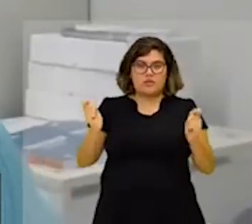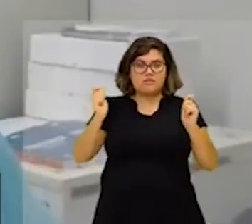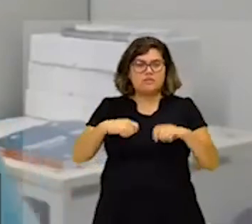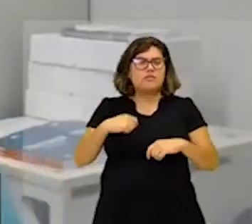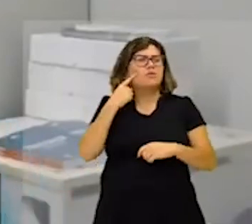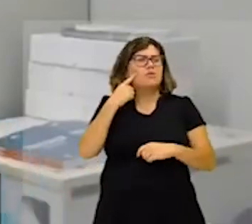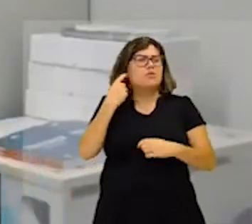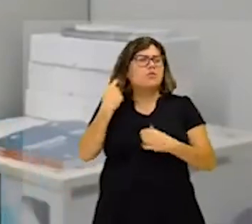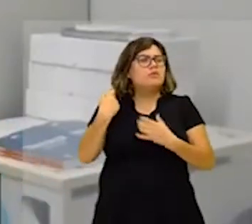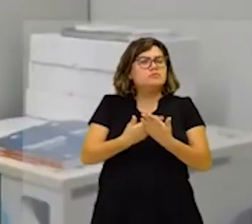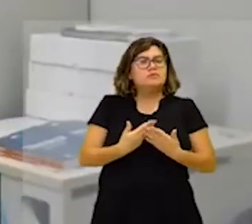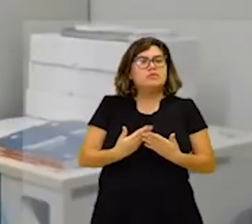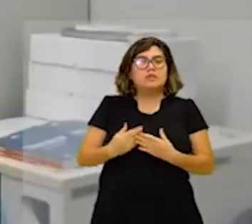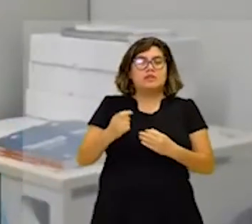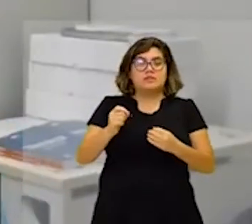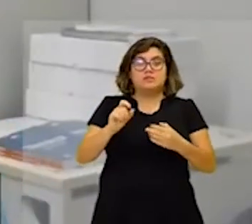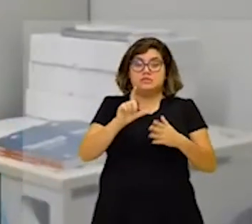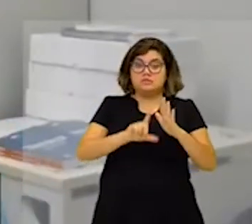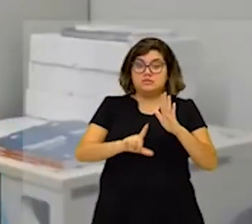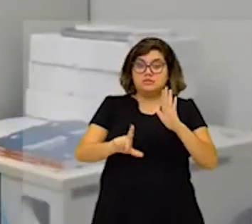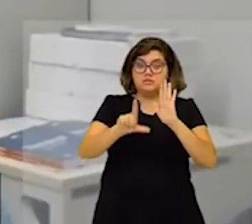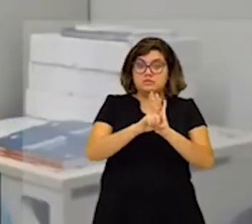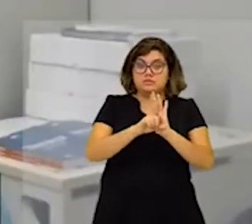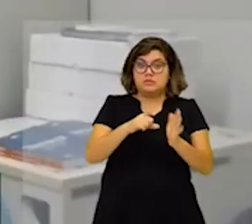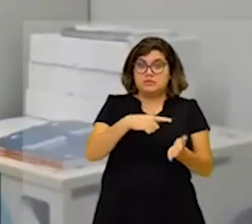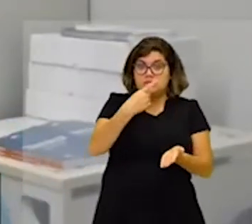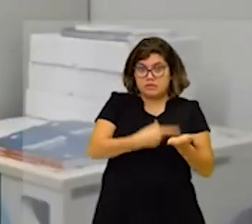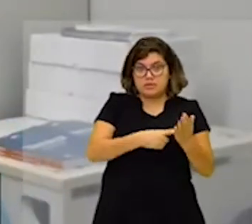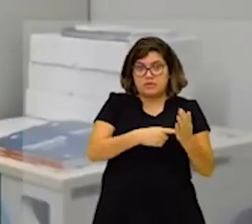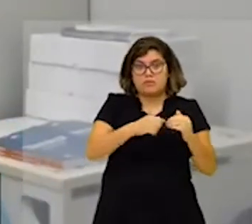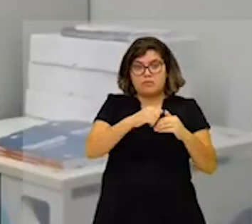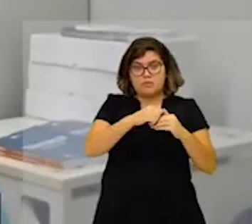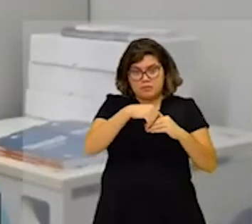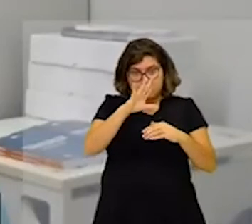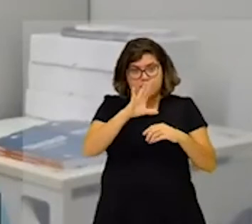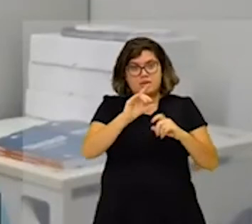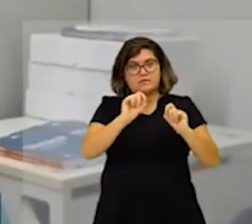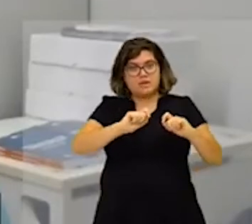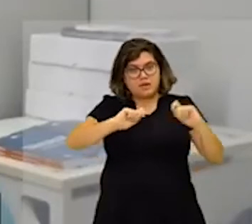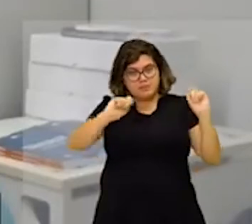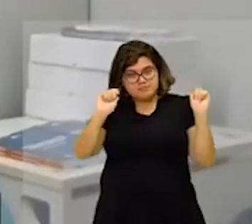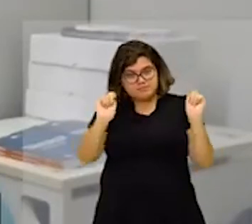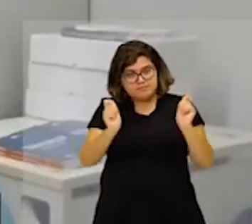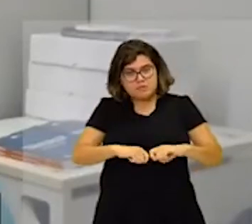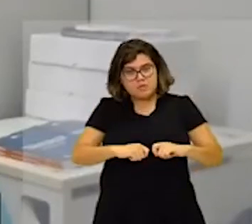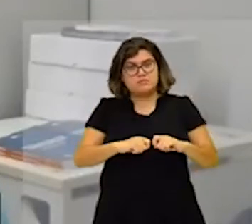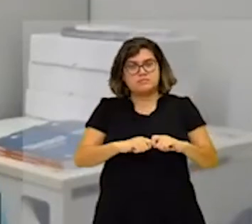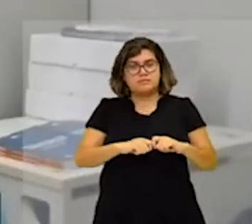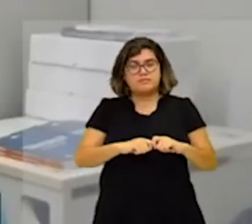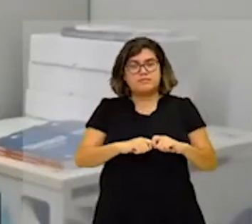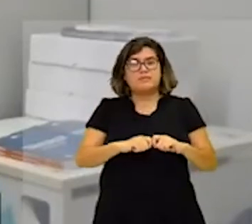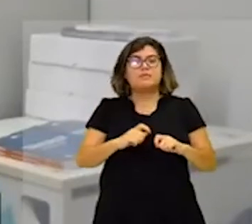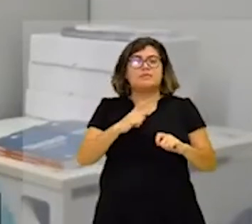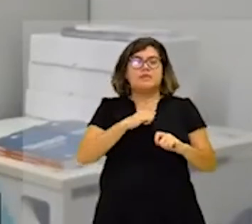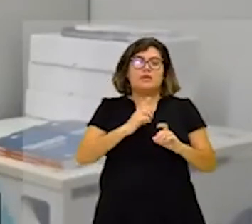depois que a legislação estabelece ainda mais não era possibilidade da contabilização para